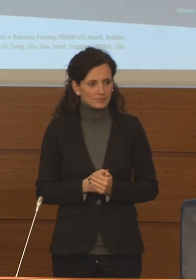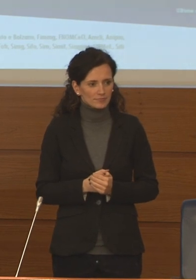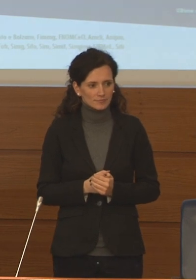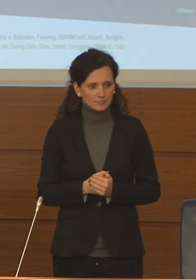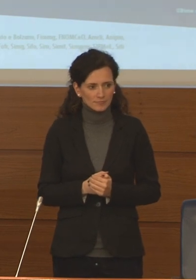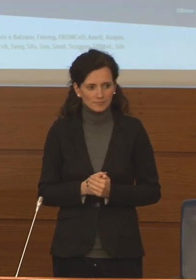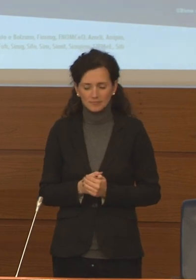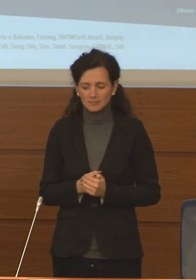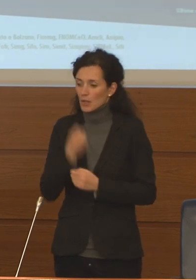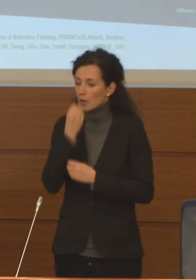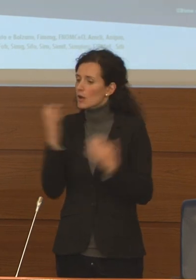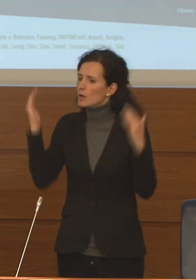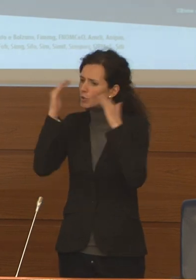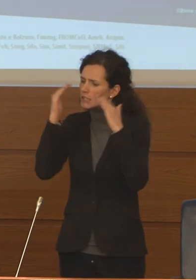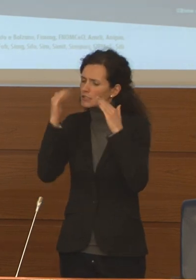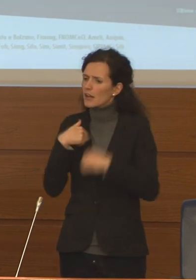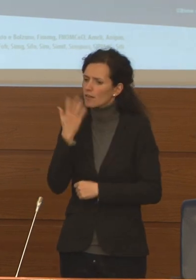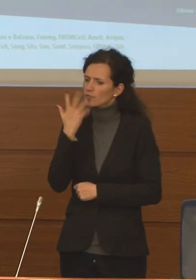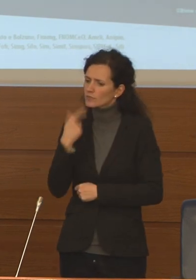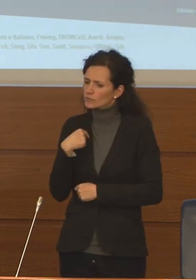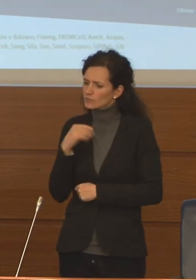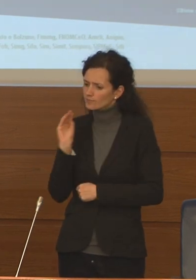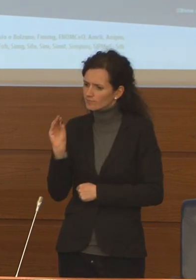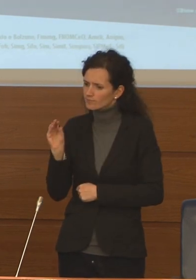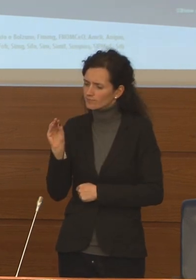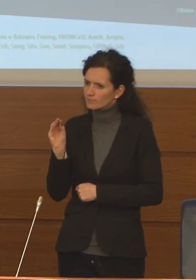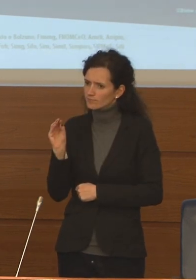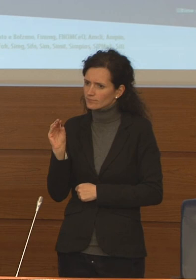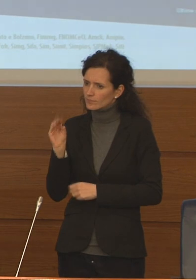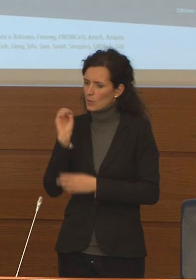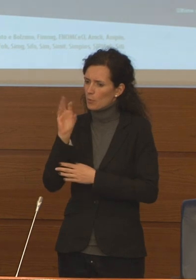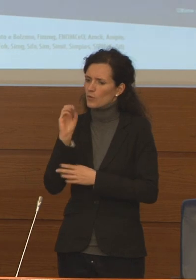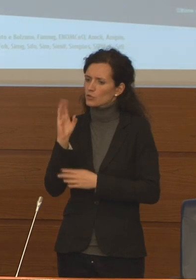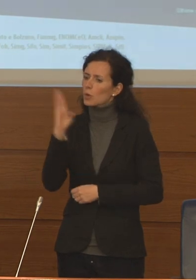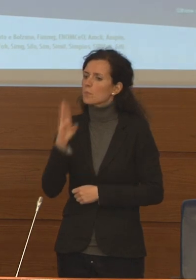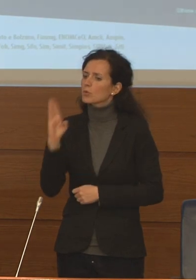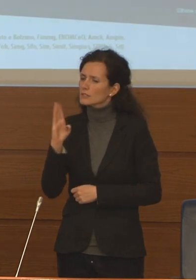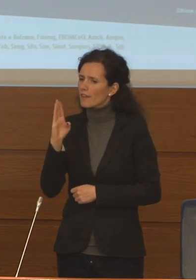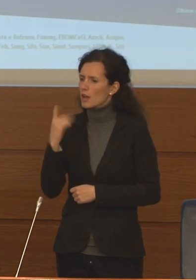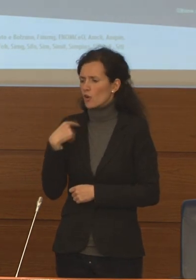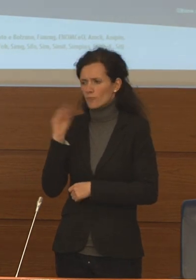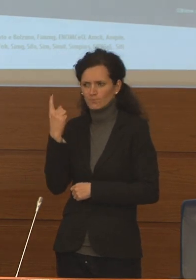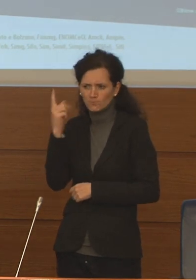(domanda giornalista) Buonasera, volevo chiedere al professor Brusaferro una cosa,